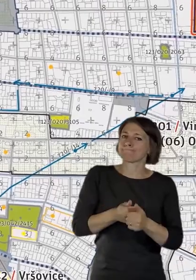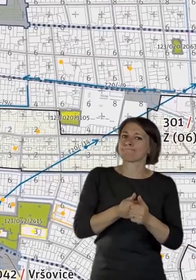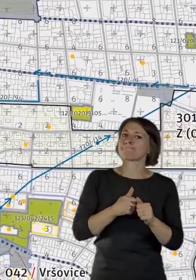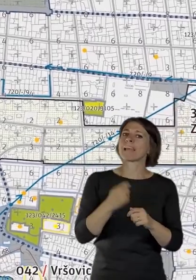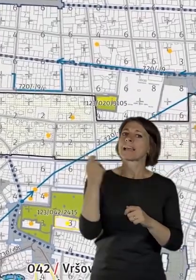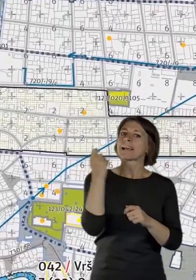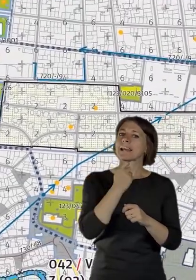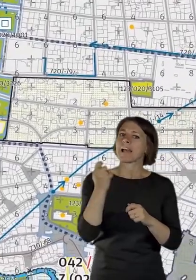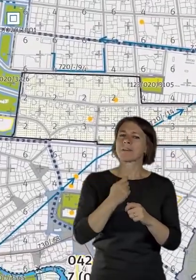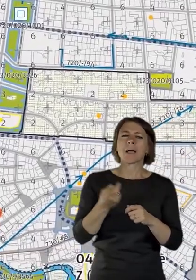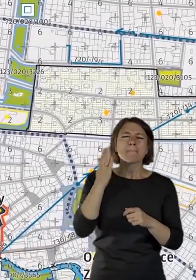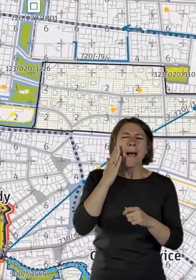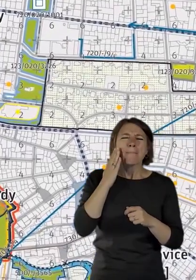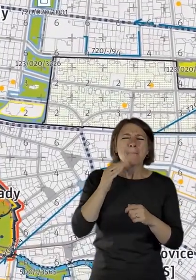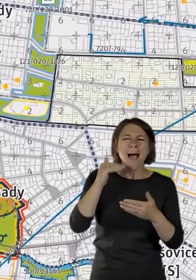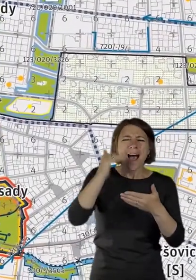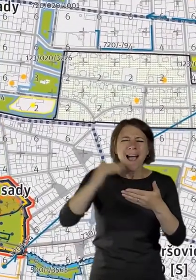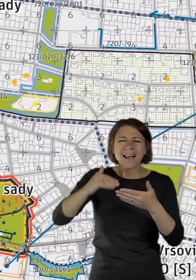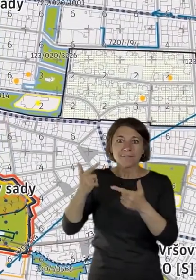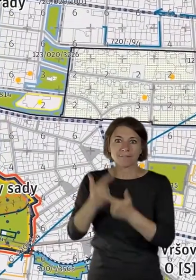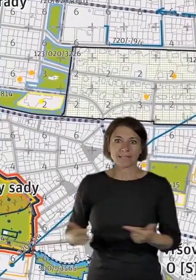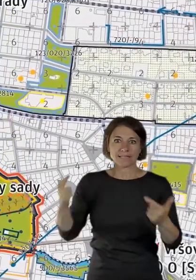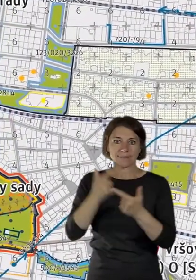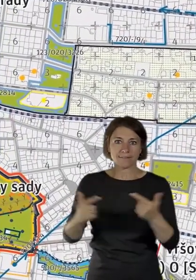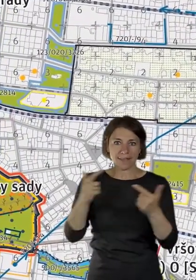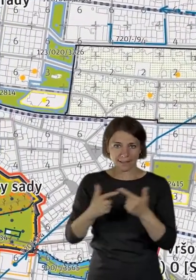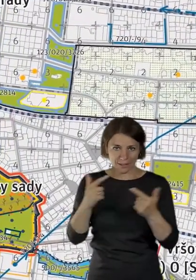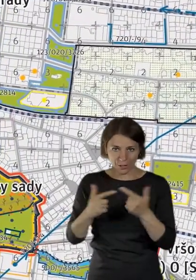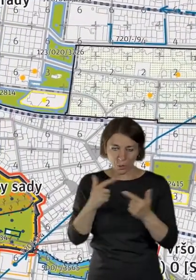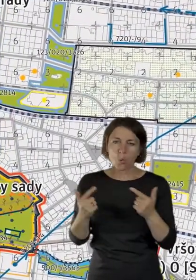části ve vrstvách, což umožňuje digitální zpracování Metropolitního plánu.